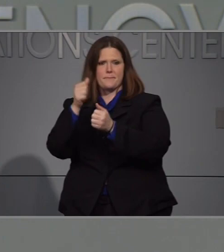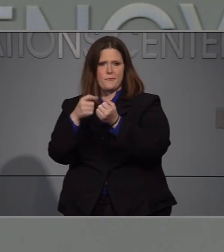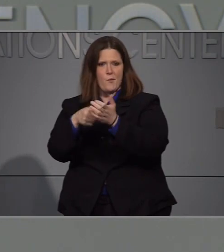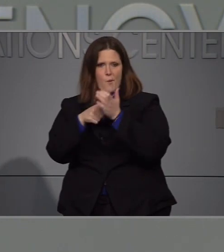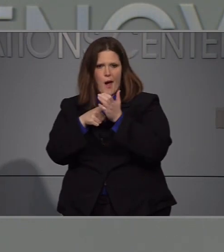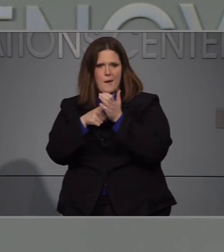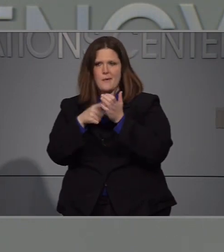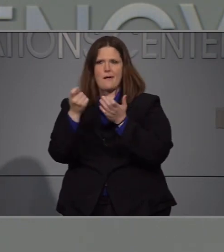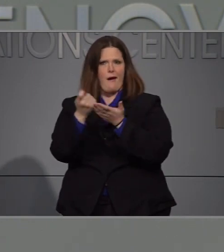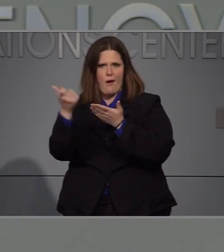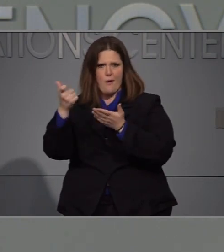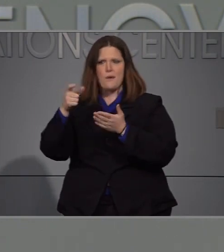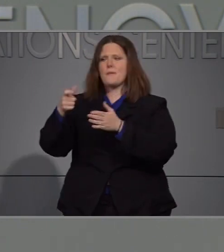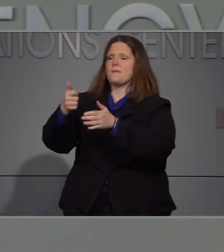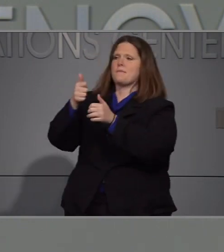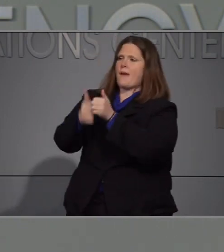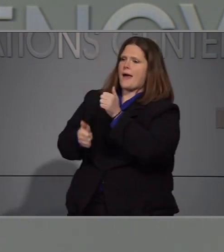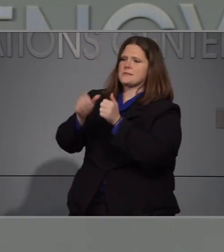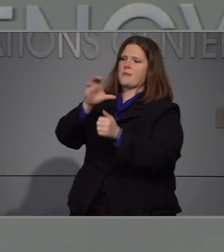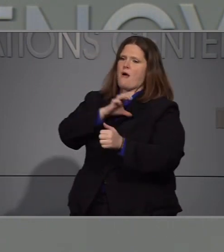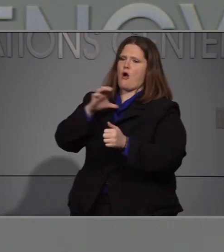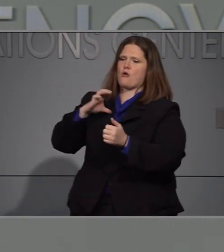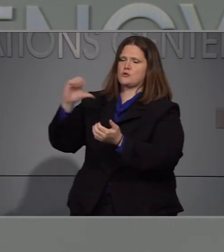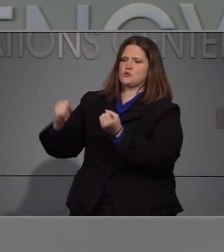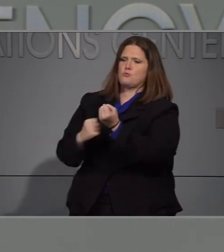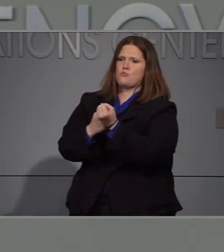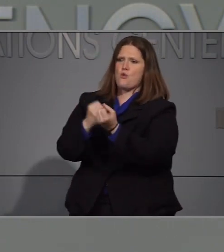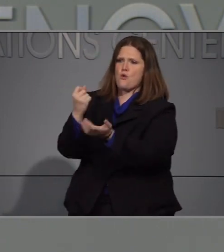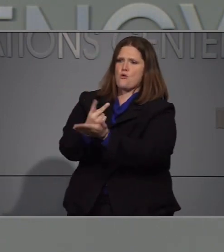Y tuvieron ellos para que se quitarán las restricciones.